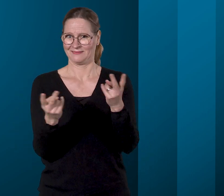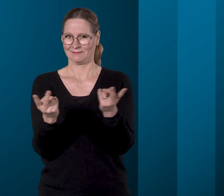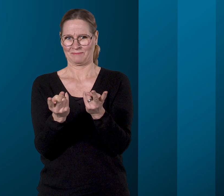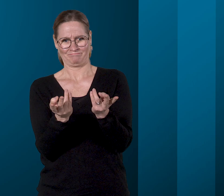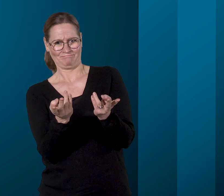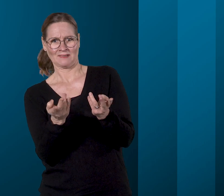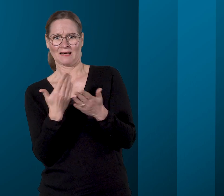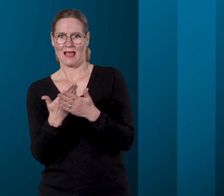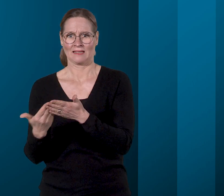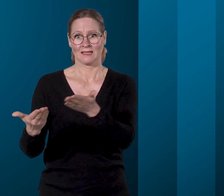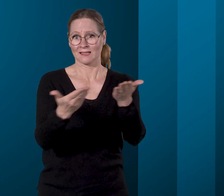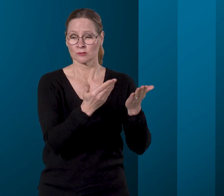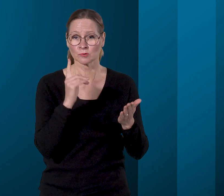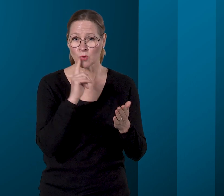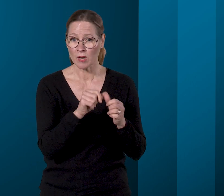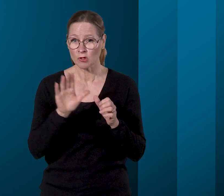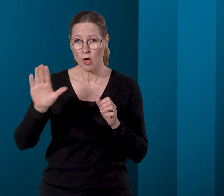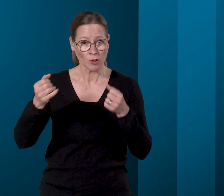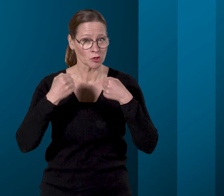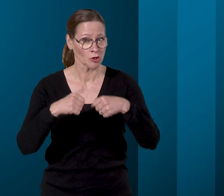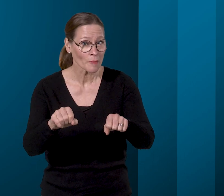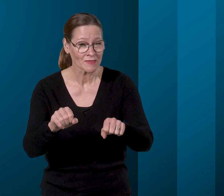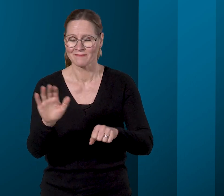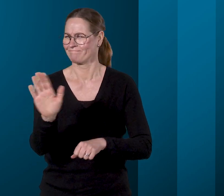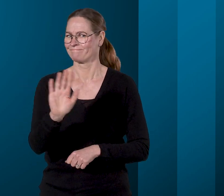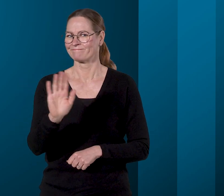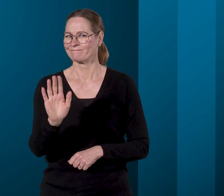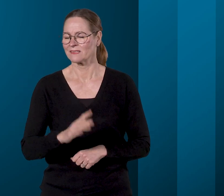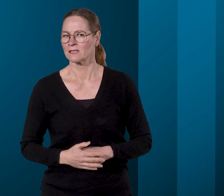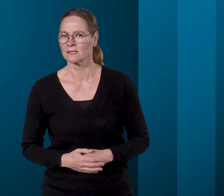Tämän kaltainen rahankeräys ei ole Kuurojen Liiton toimintaa.